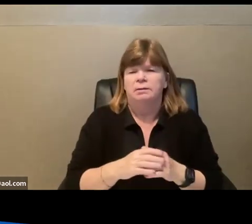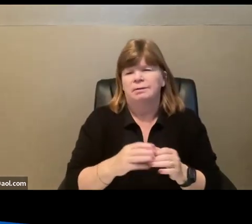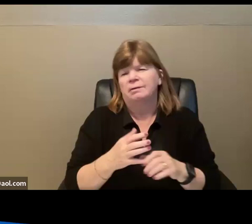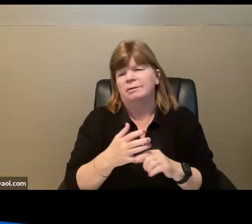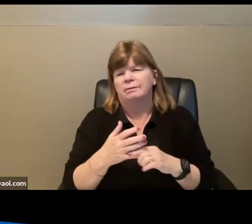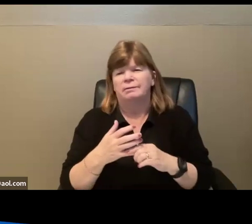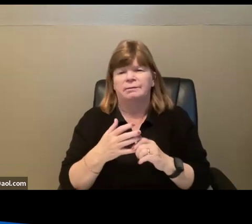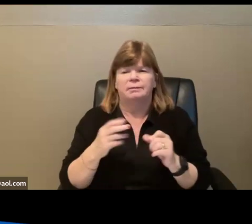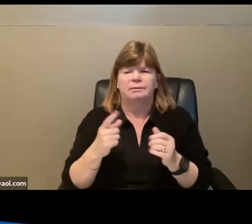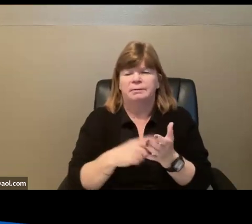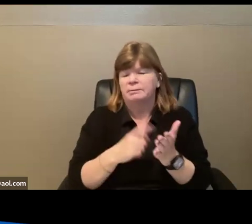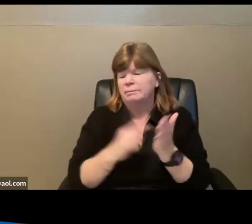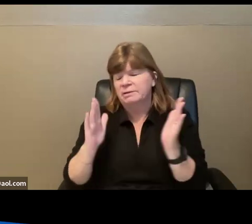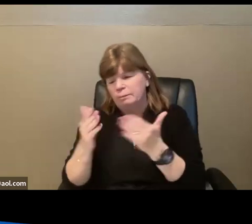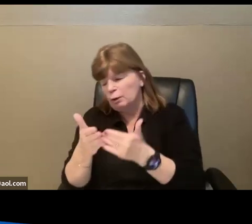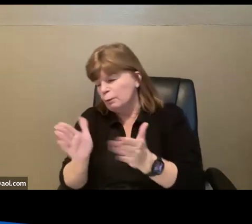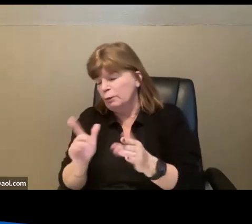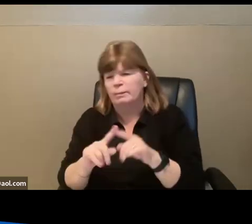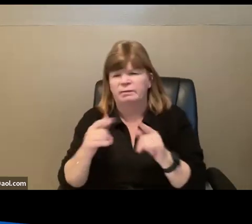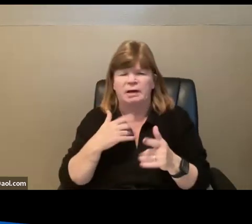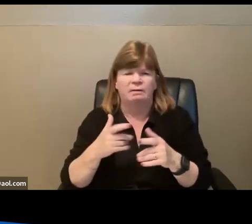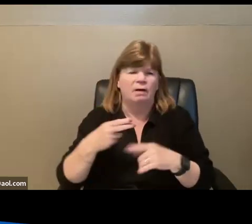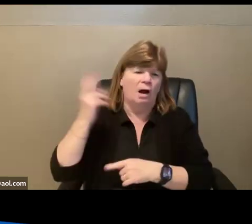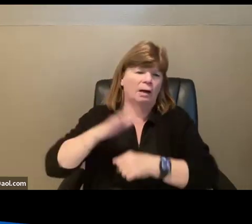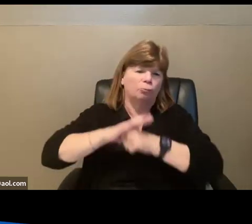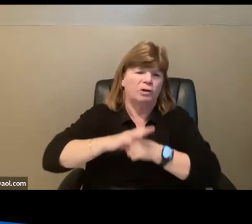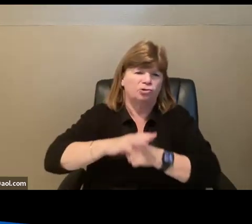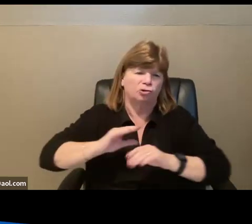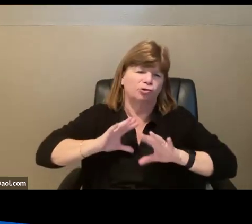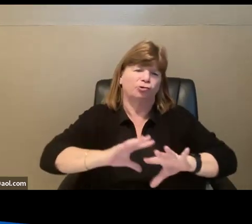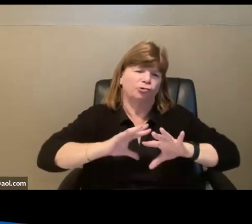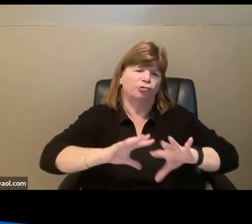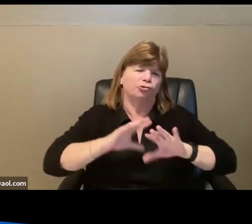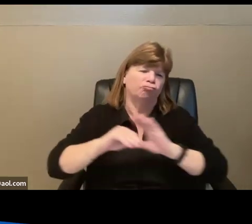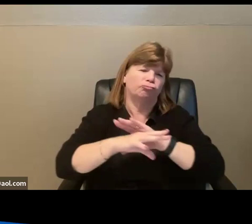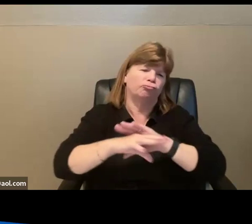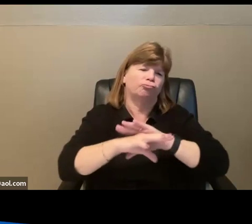una pequeña habitación donde ponen oxígeno a alta presión para que llegue más oxígeno a esa herida.